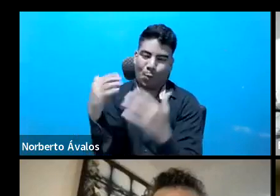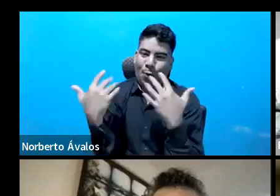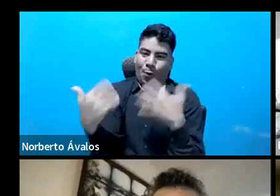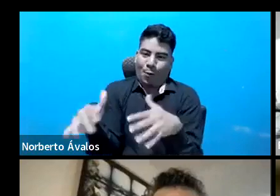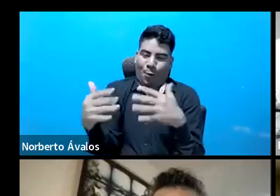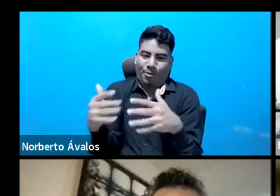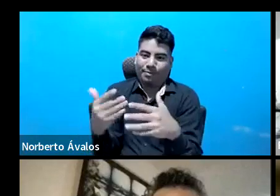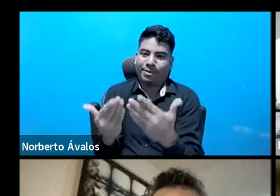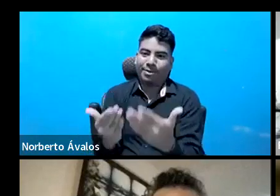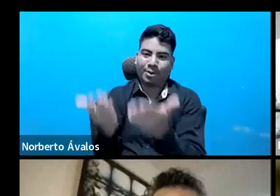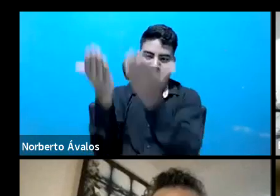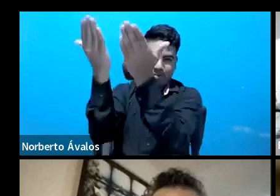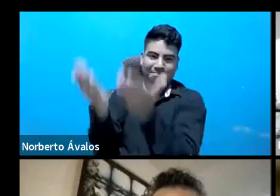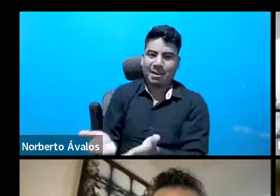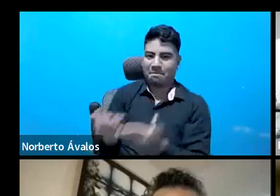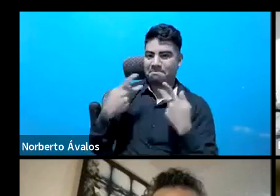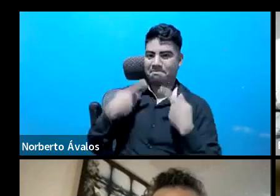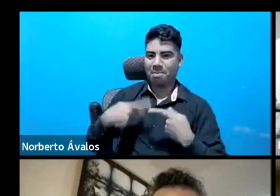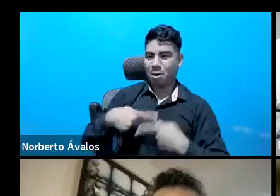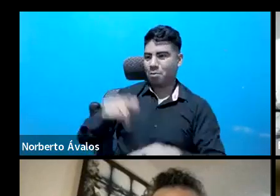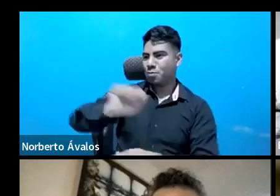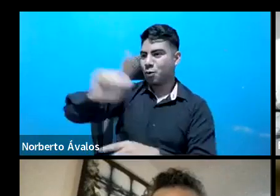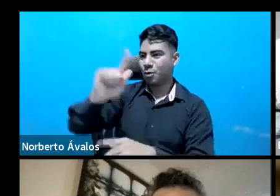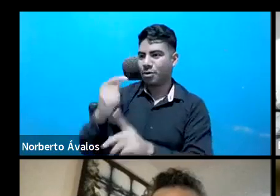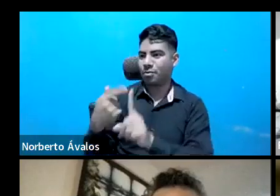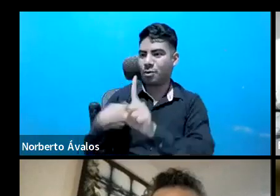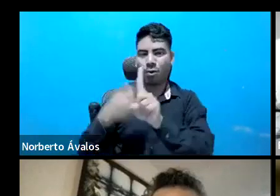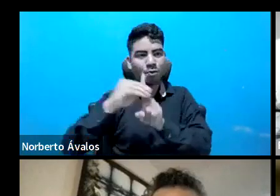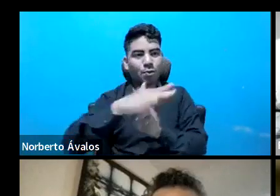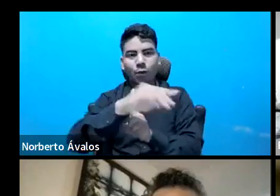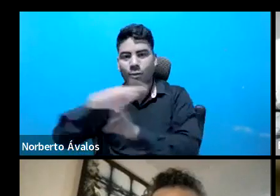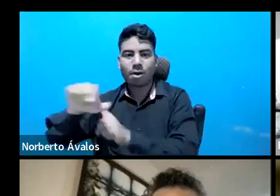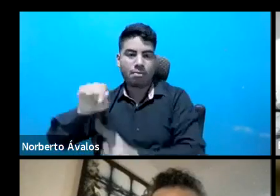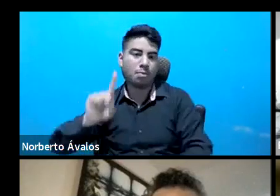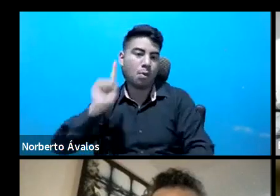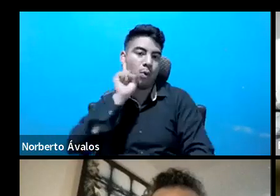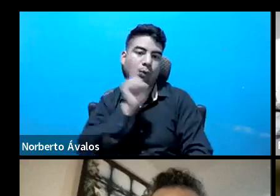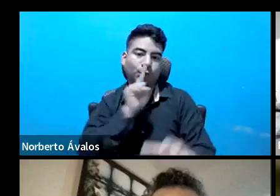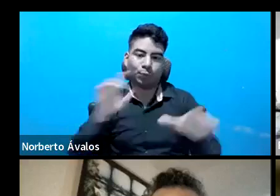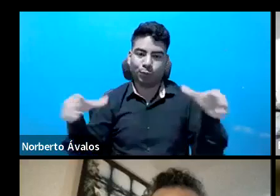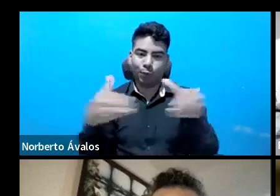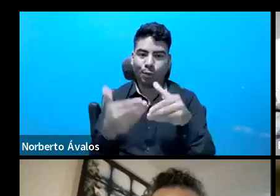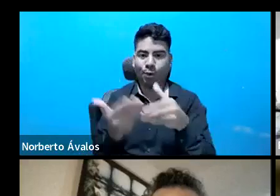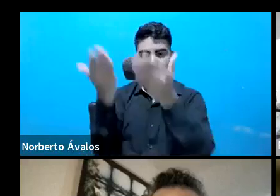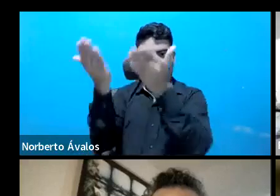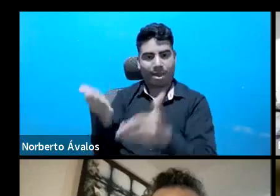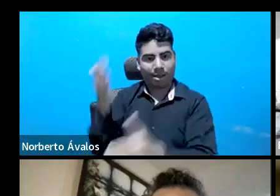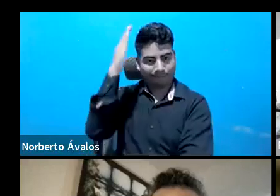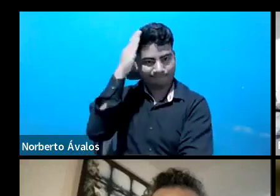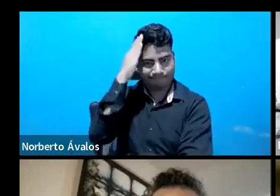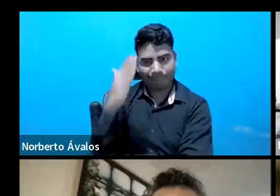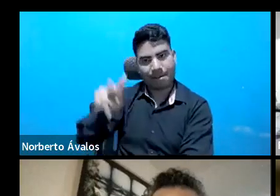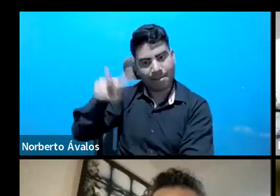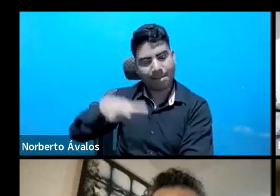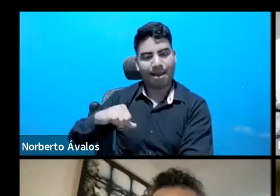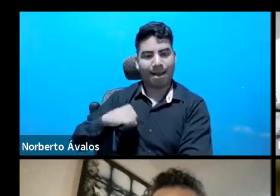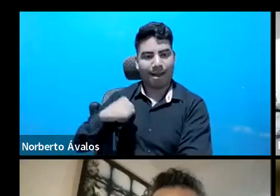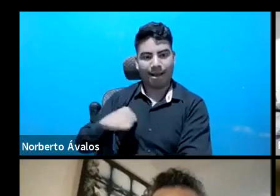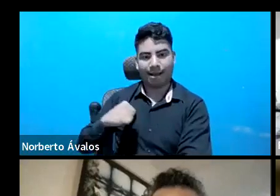bastante competente es un modelo lingüístico importante y es un es un líder en la es un líder en la comunidad del sordo.